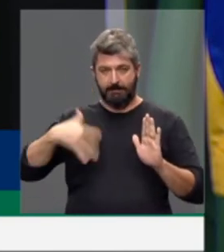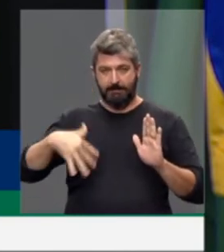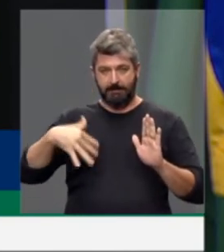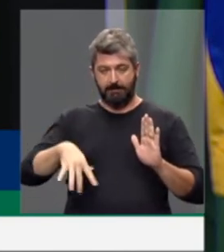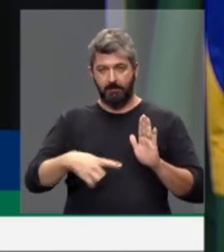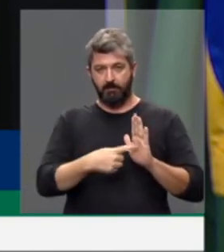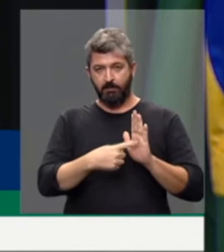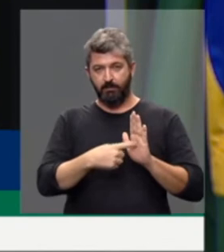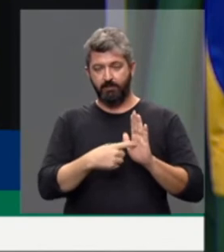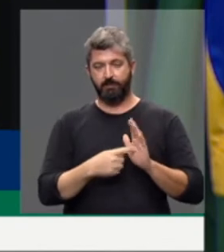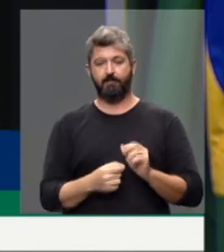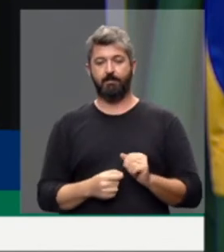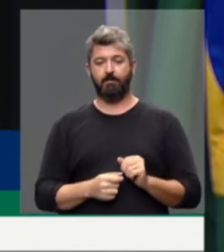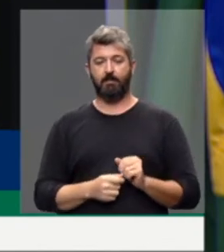FUNDAMENTAL PARA A DEMOCRACIA. MAS EU DEVO DIZER QUE ESSE